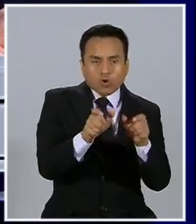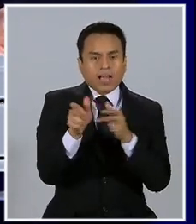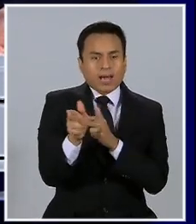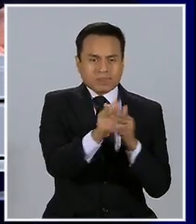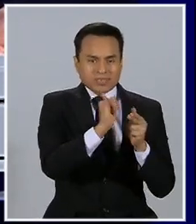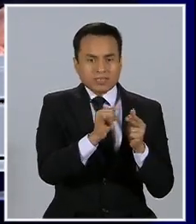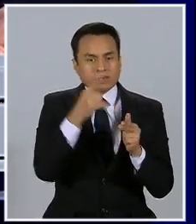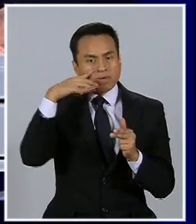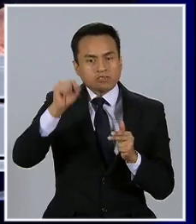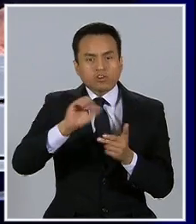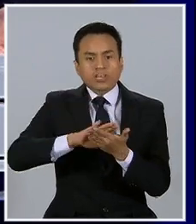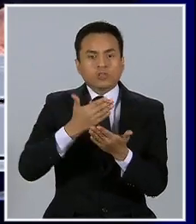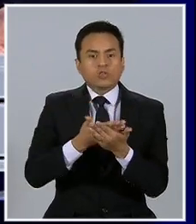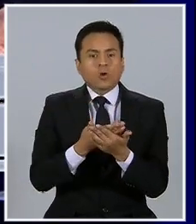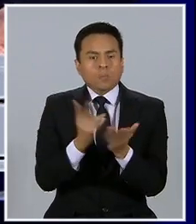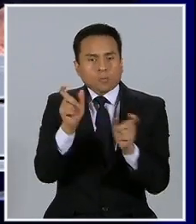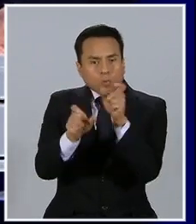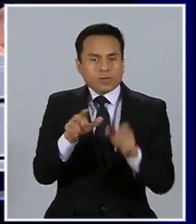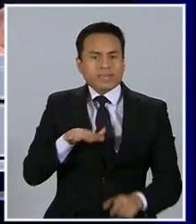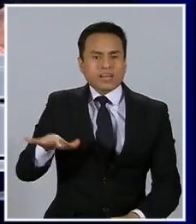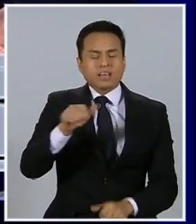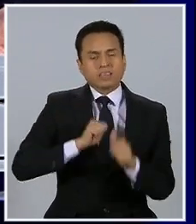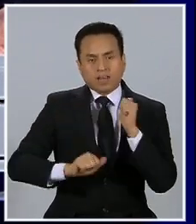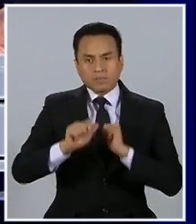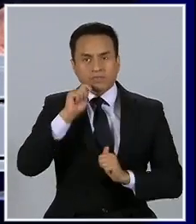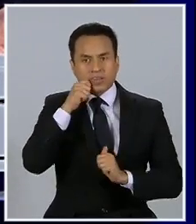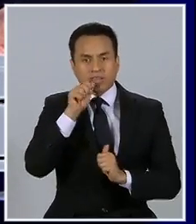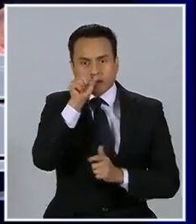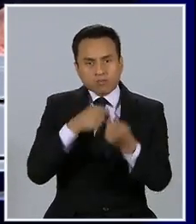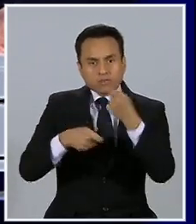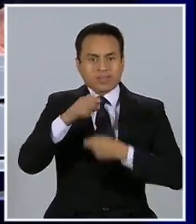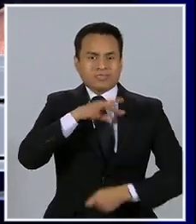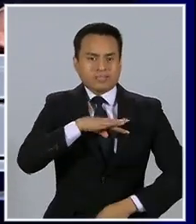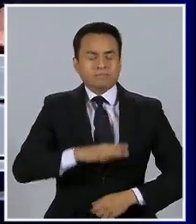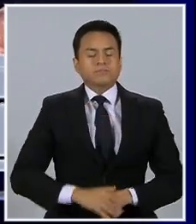y salud pública para el drama que significa el narcotráfico idéntica muchas gracias a los dos